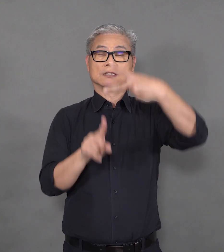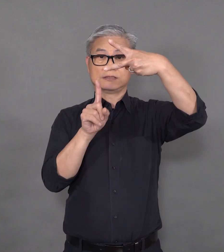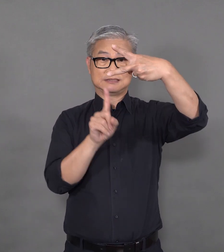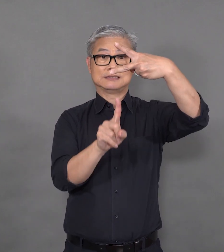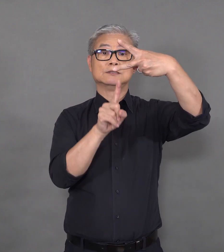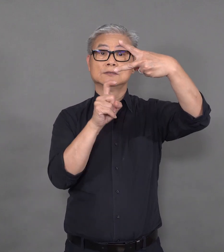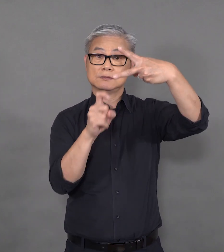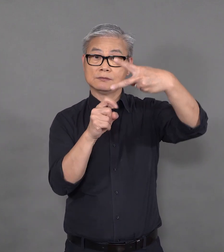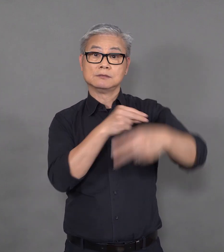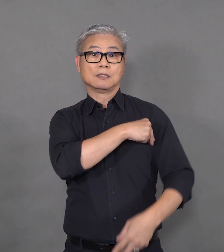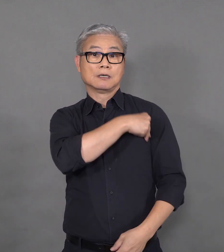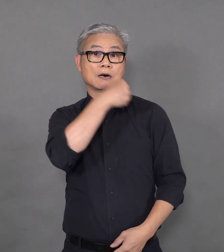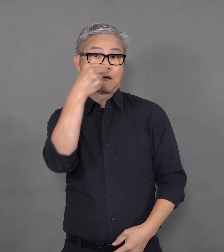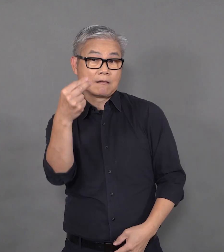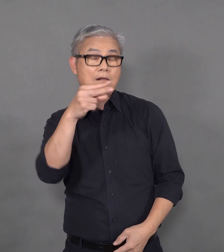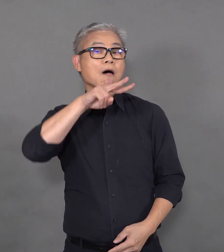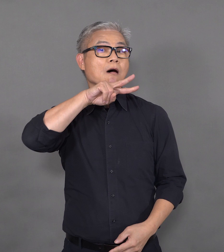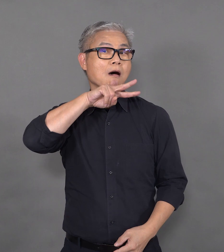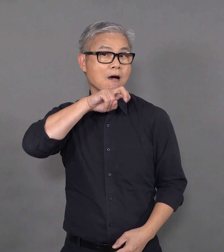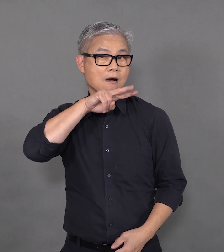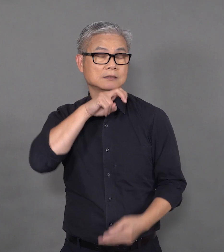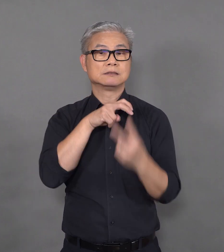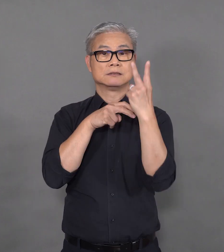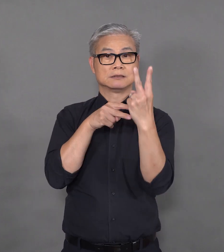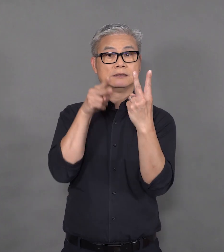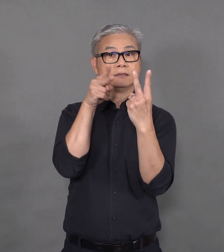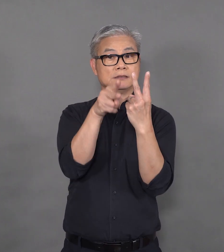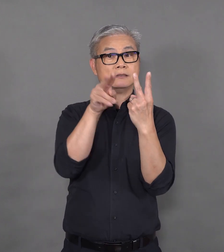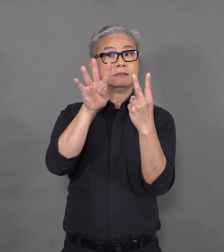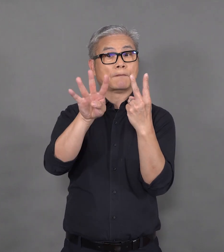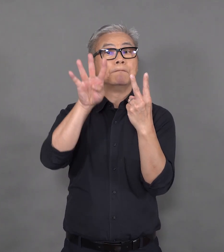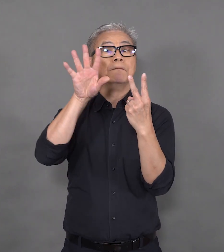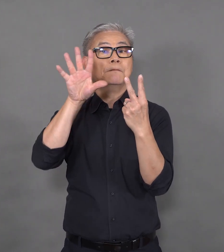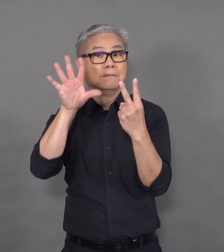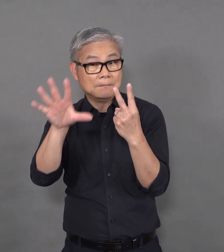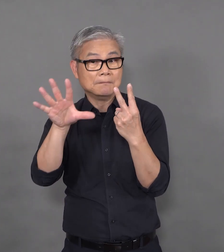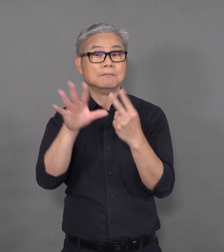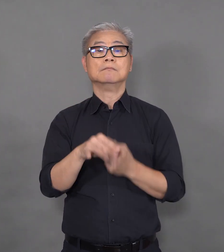二月十九日（星期日）下午2時45分